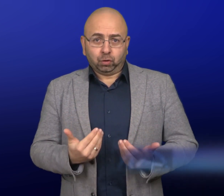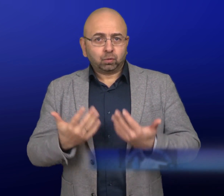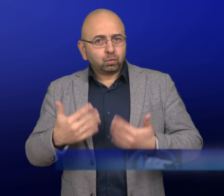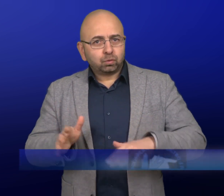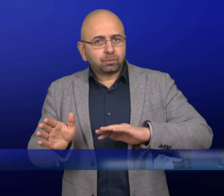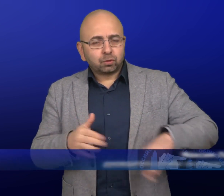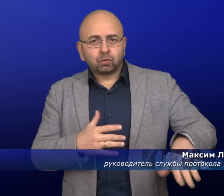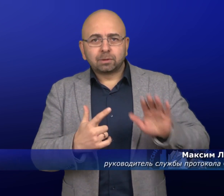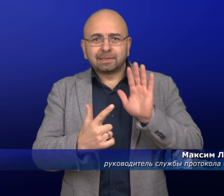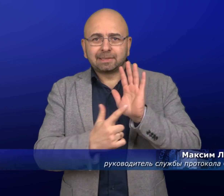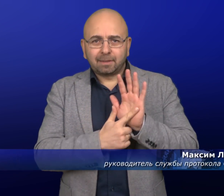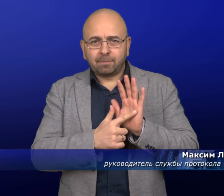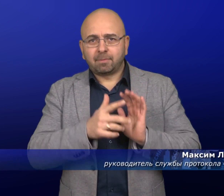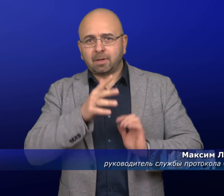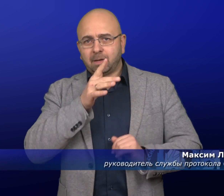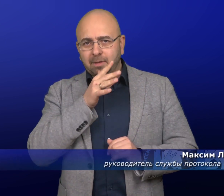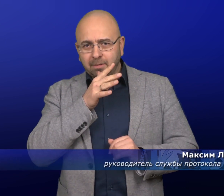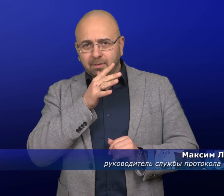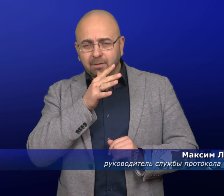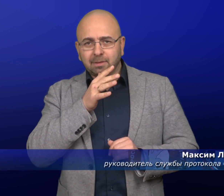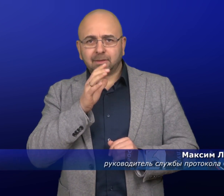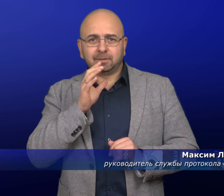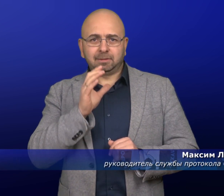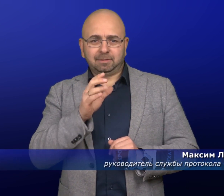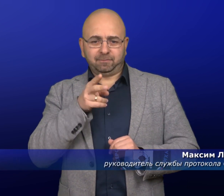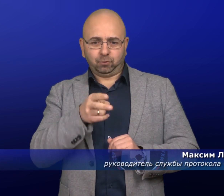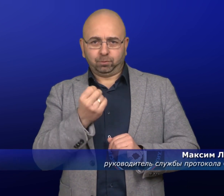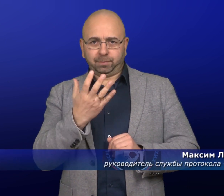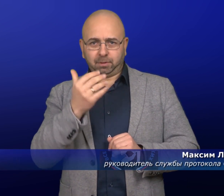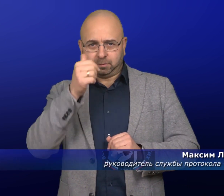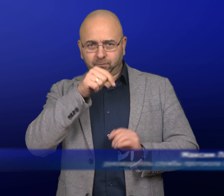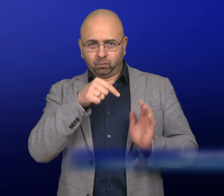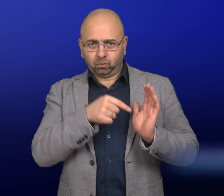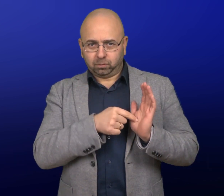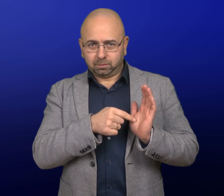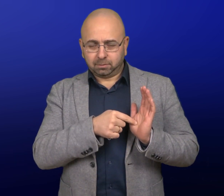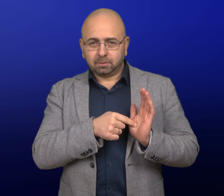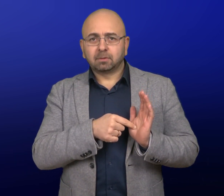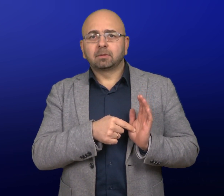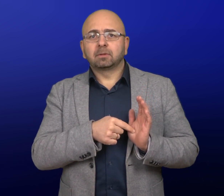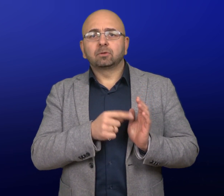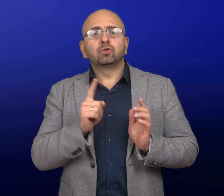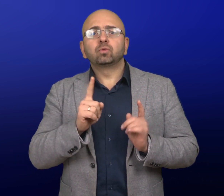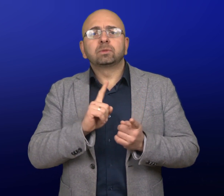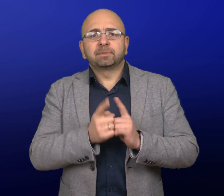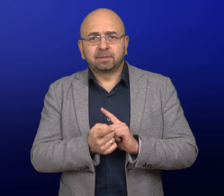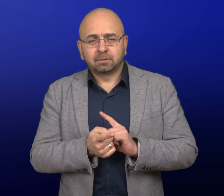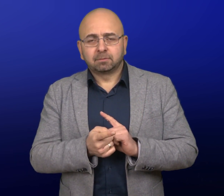Прошло уже 7 лет после 2015 года. Что изменилось?